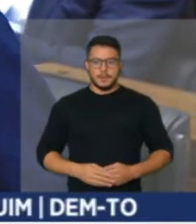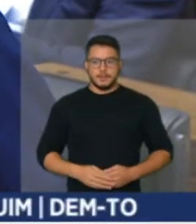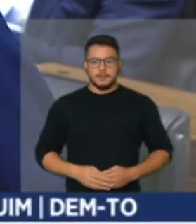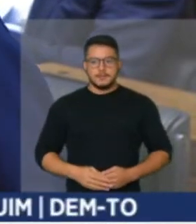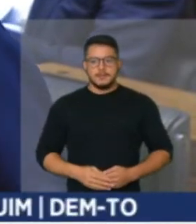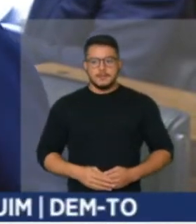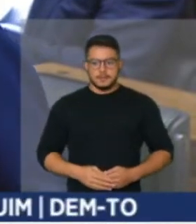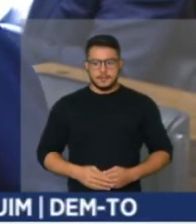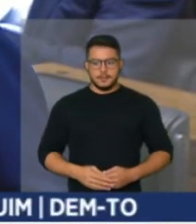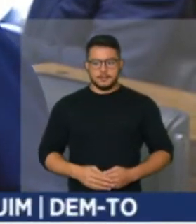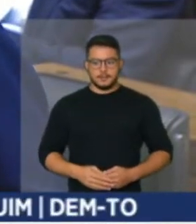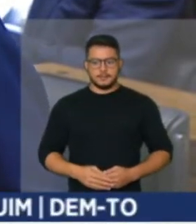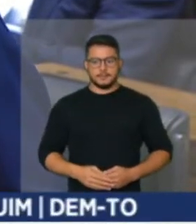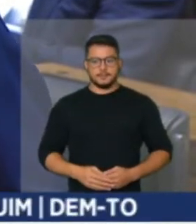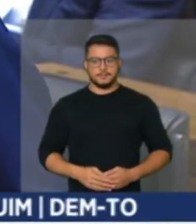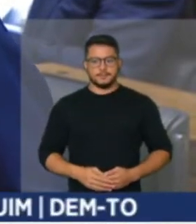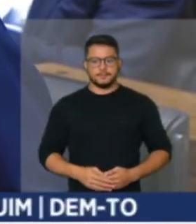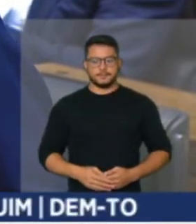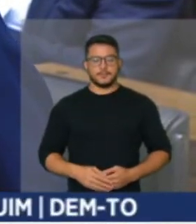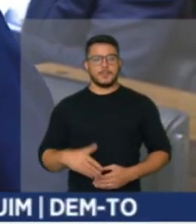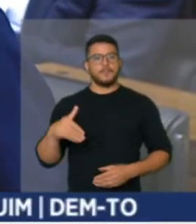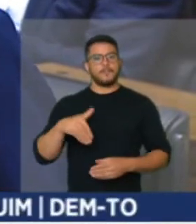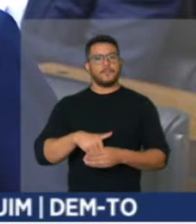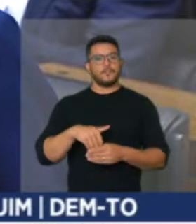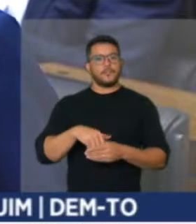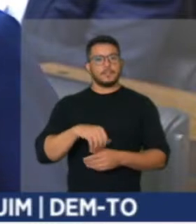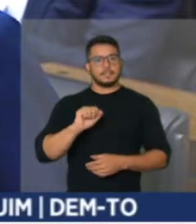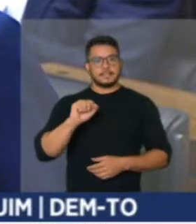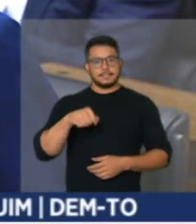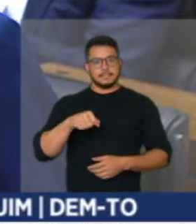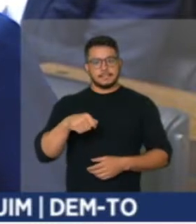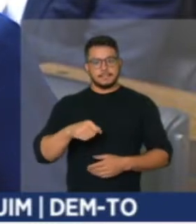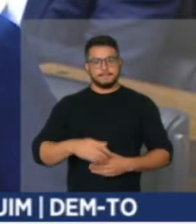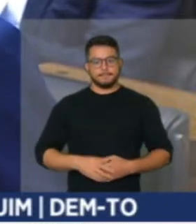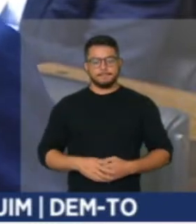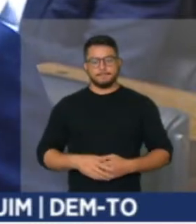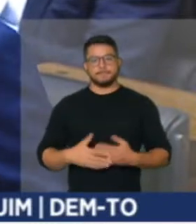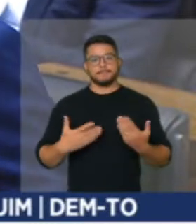ESTAR AÍ HONRANDO OS SEUS COMPROMISSOS EM VIRTUDE DESSA PANDEMIA DE TUDO AÍ QUE